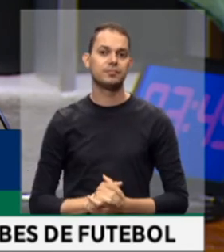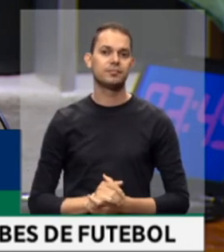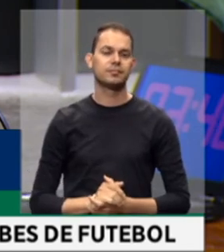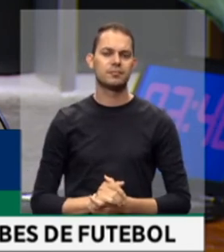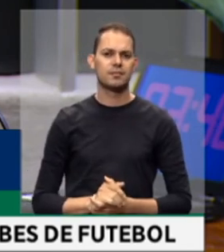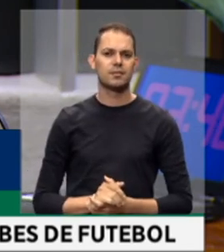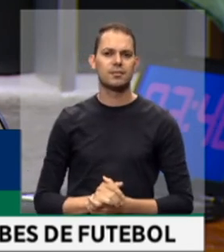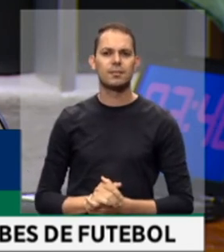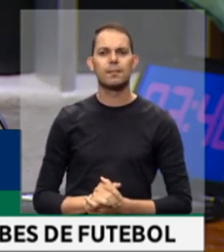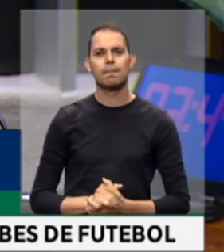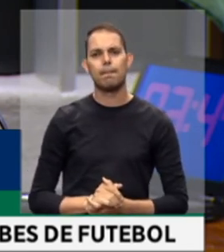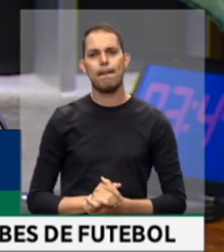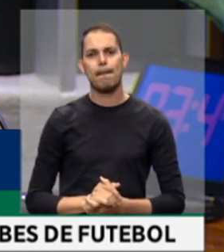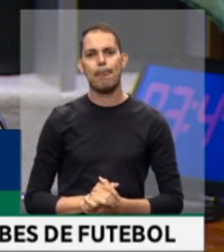QUE ME CONCEDEU OPORTUNIDADE